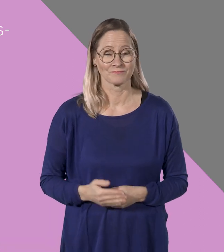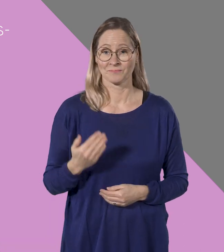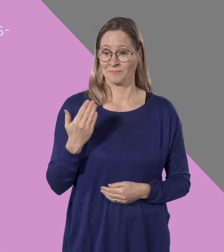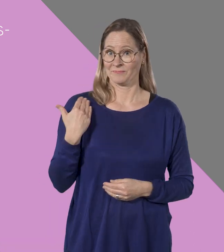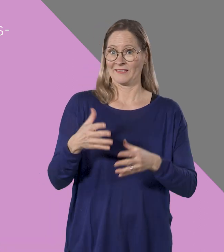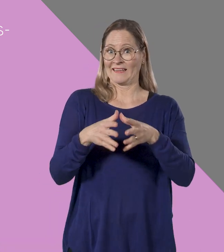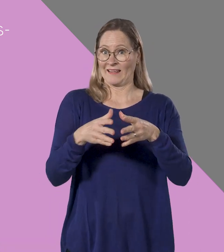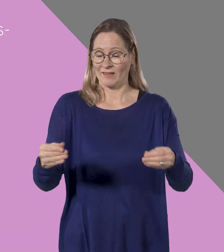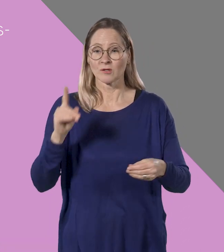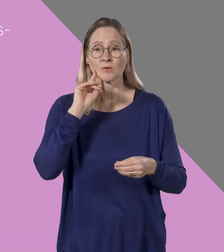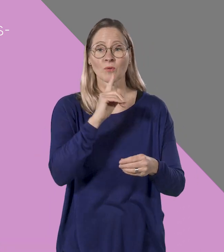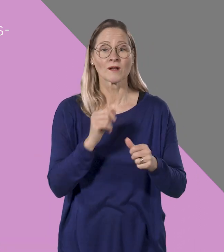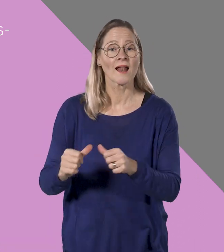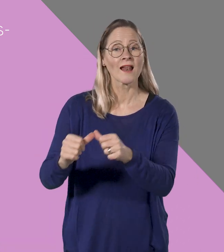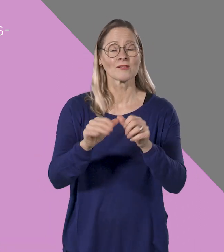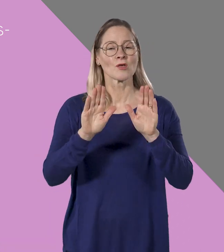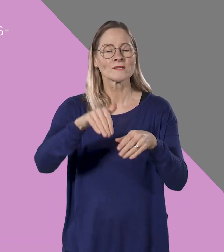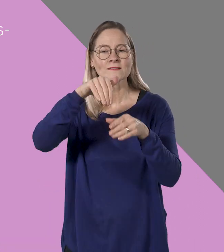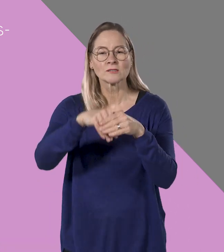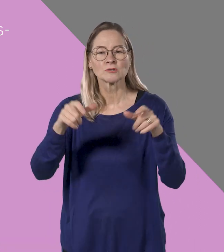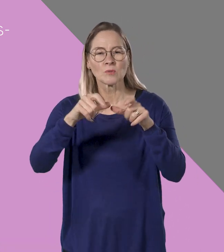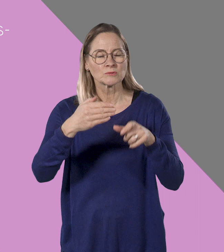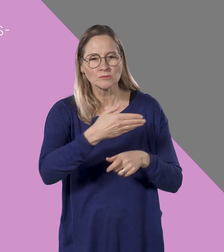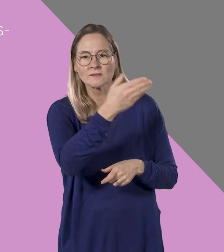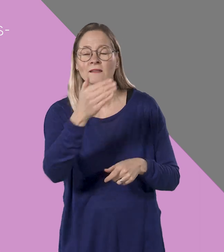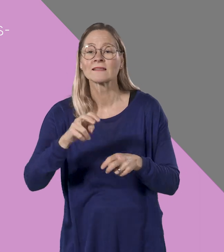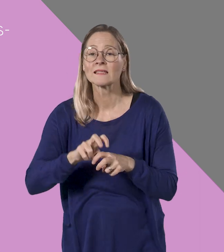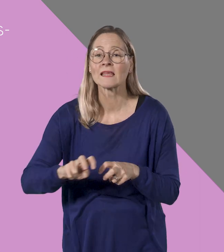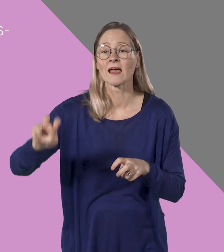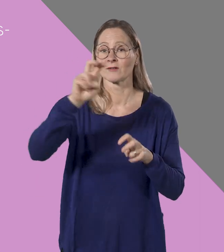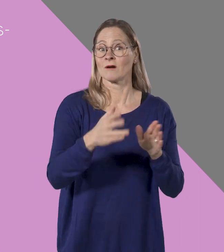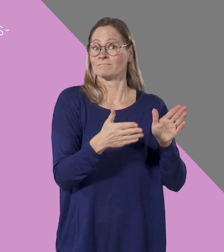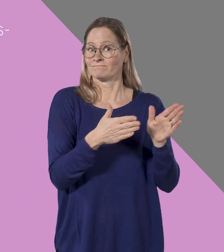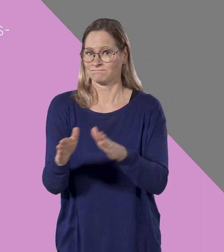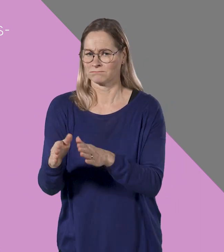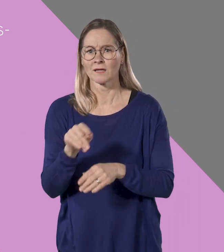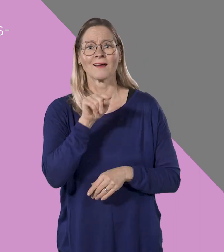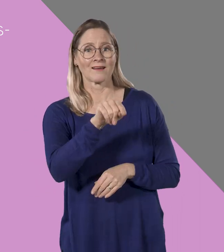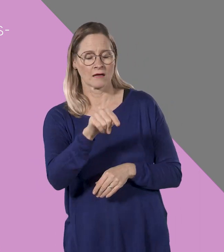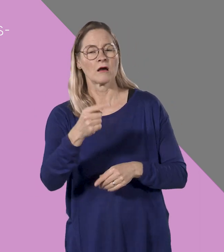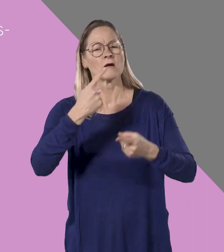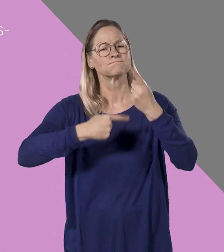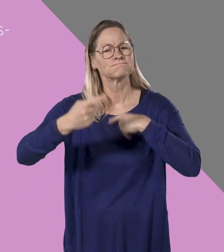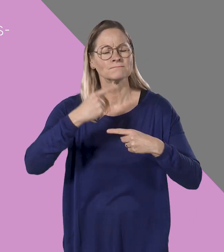Kuurojen Liitto järjesti kuluvan vuoden keväällä - jäsenyhdistyksille suunnatun kiertueen, jossa keskusteltiin -